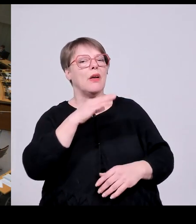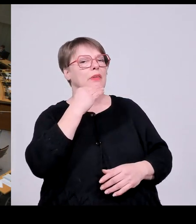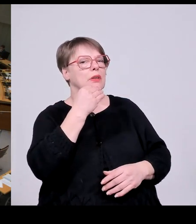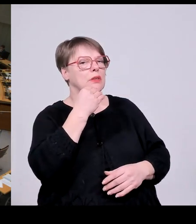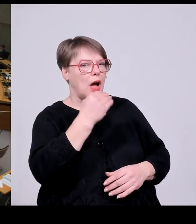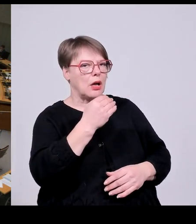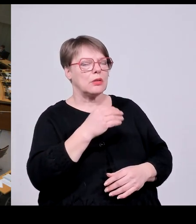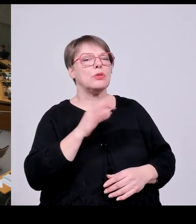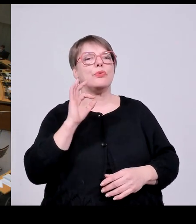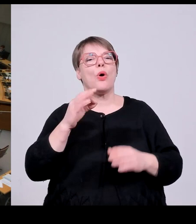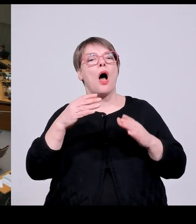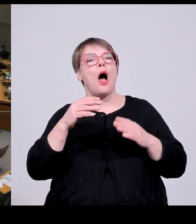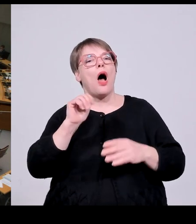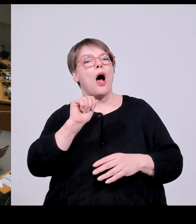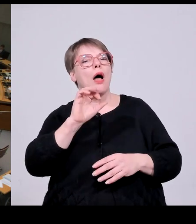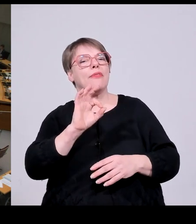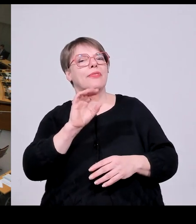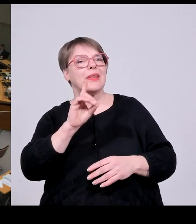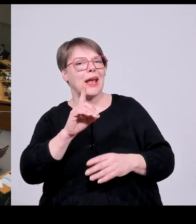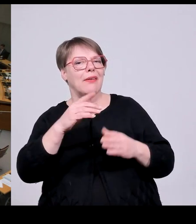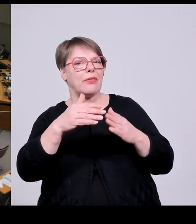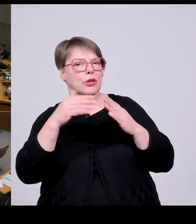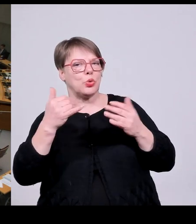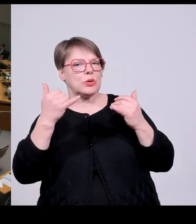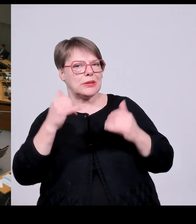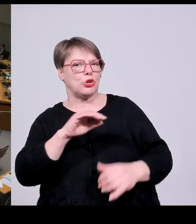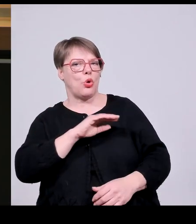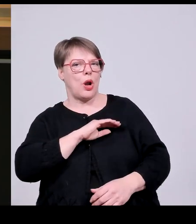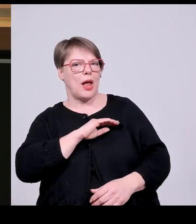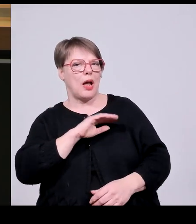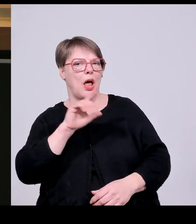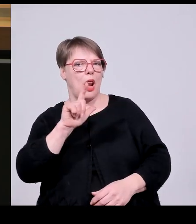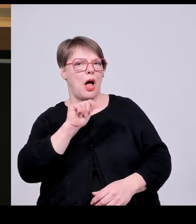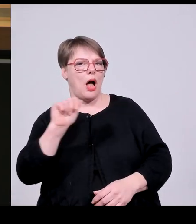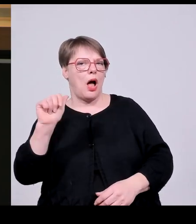diesen Antrag gesprochen. Wir lehnen das grundsätzlich ab, und zwar nicht, weil wir